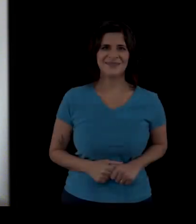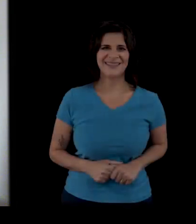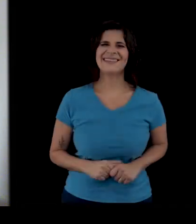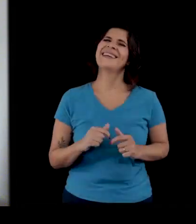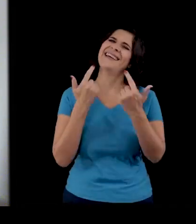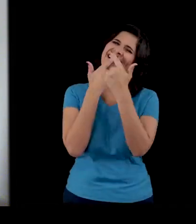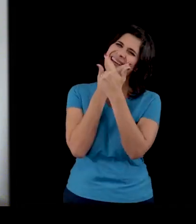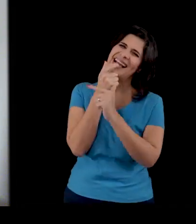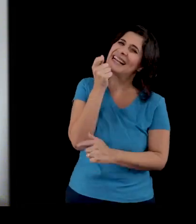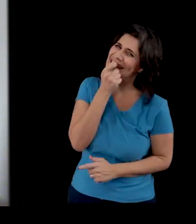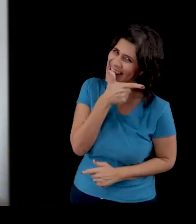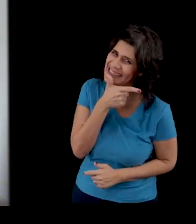Essa é engraçada.